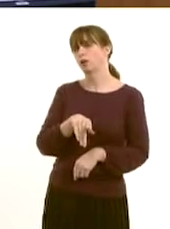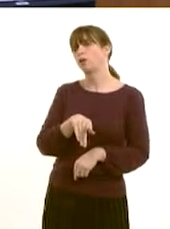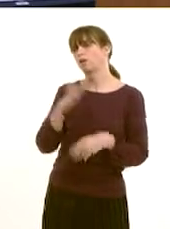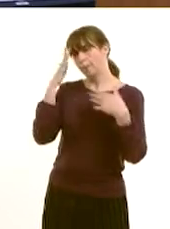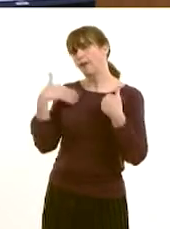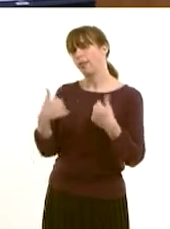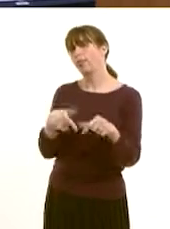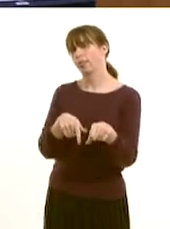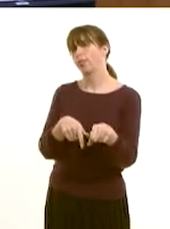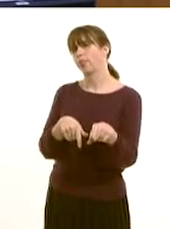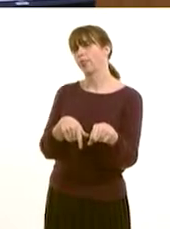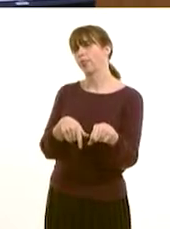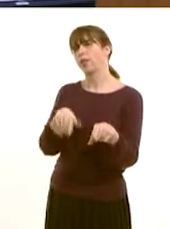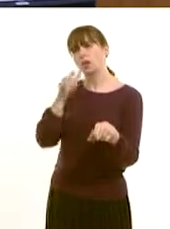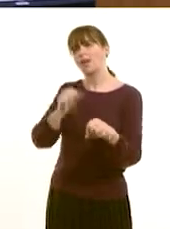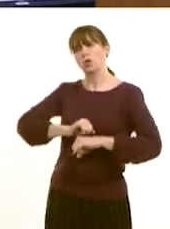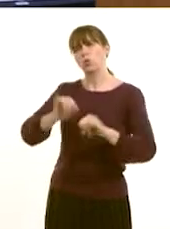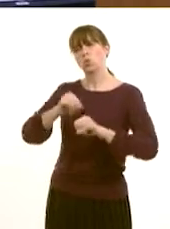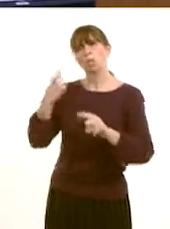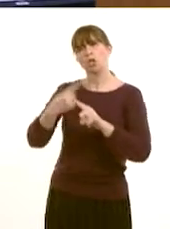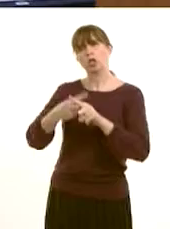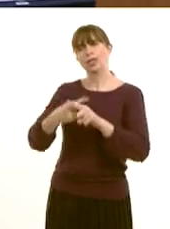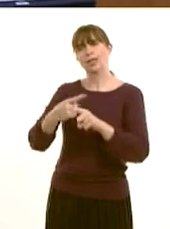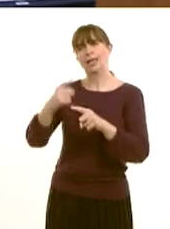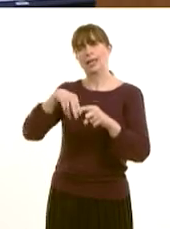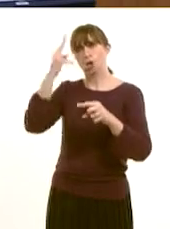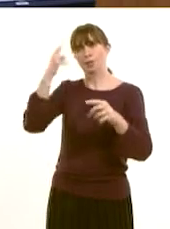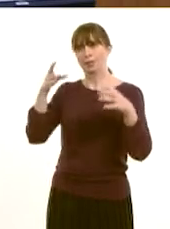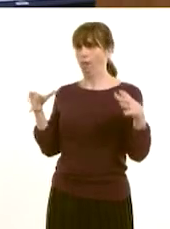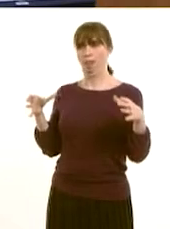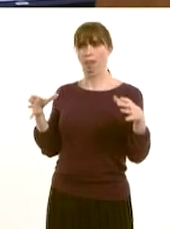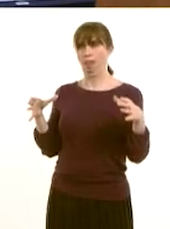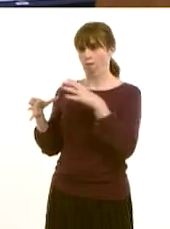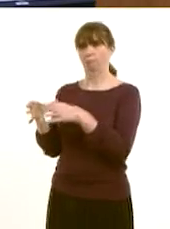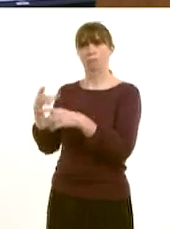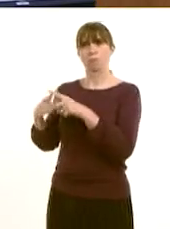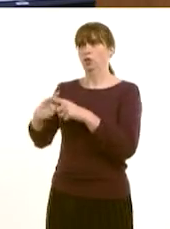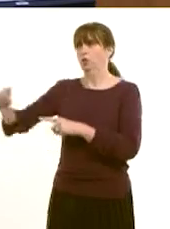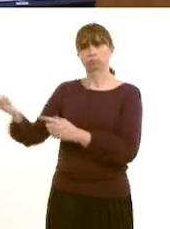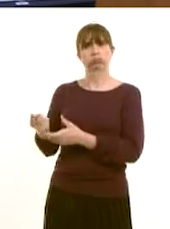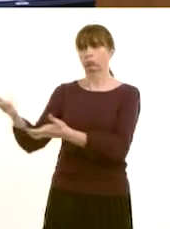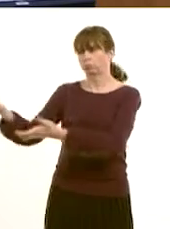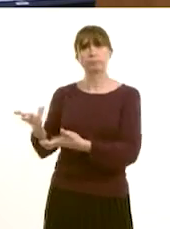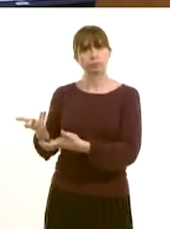Felly, bydd yr arian hwnnwóac rwyín sÙn am yr arian i Betsi Cadwaladr, ond rwyín